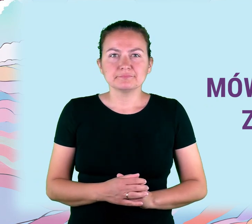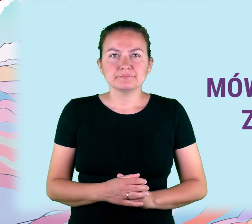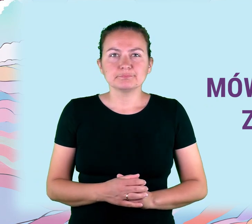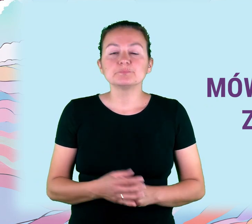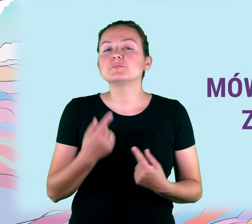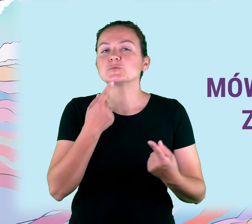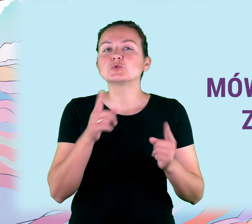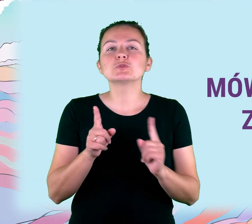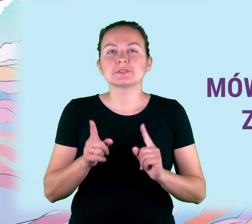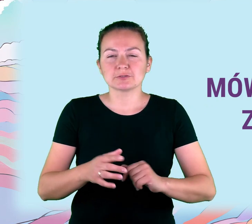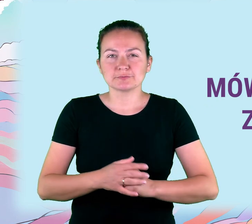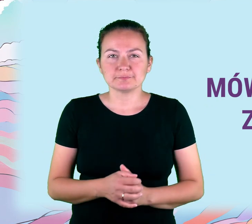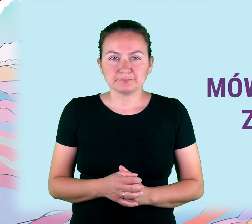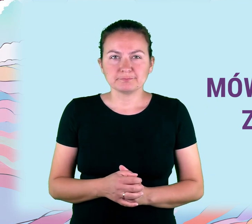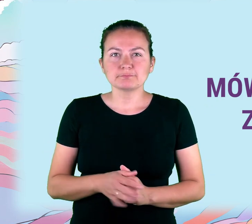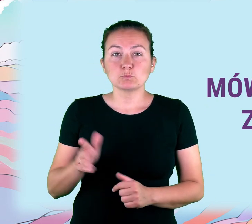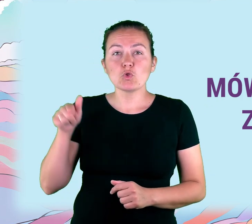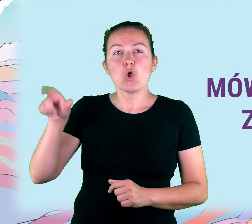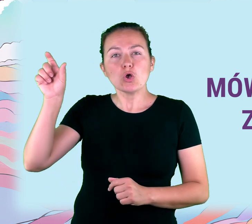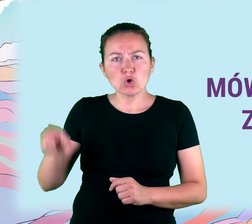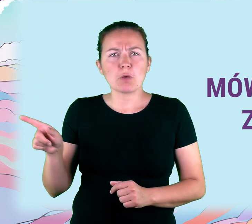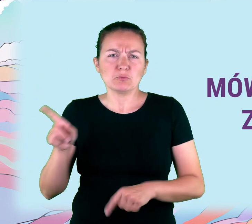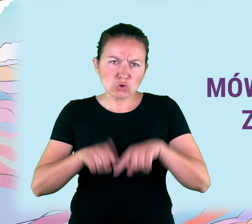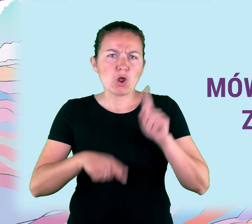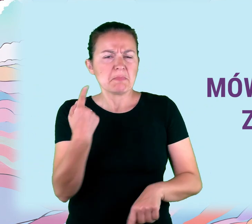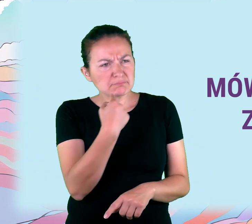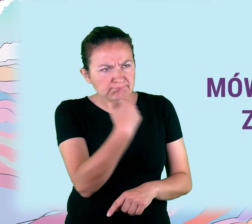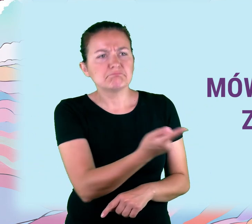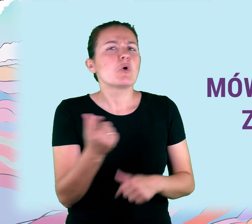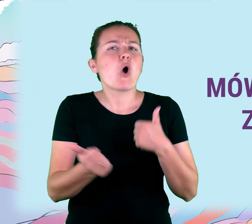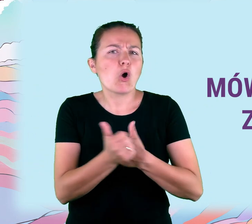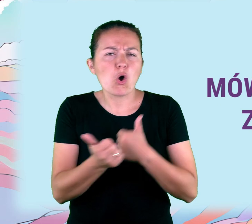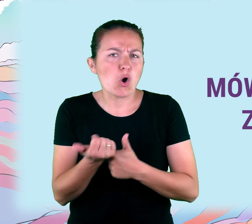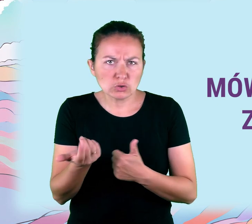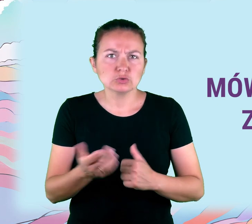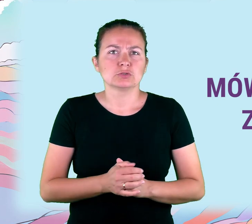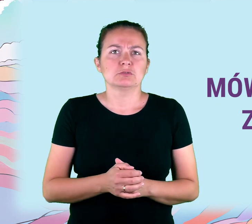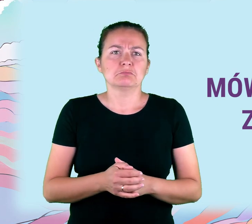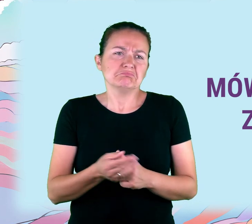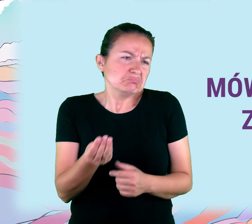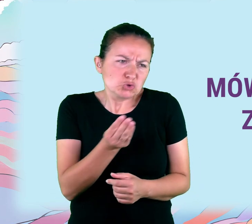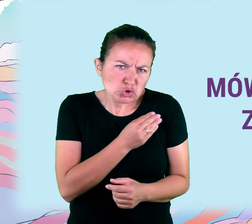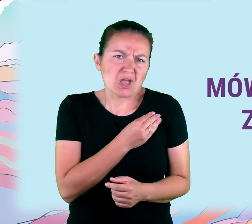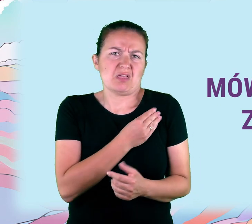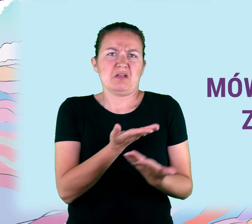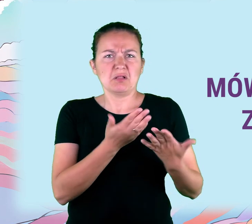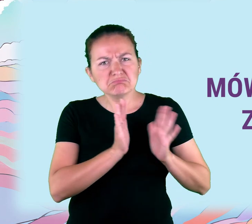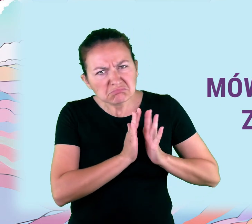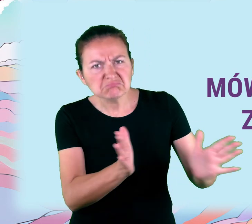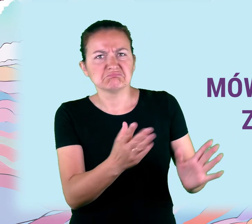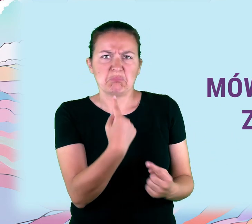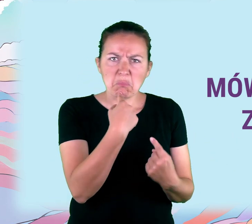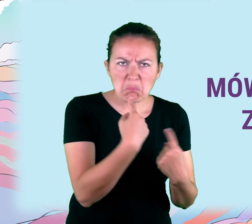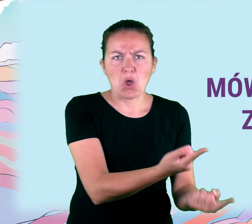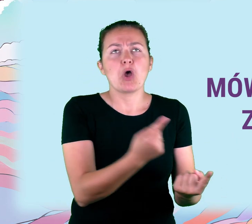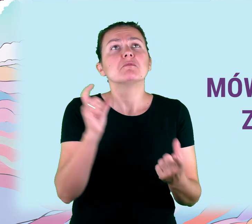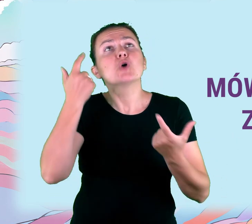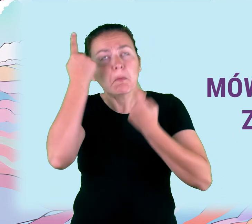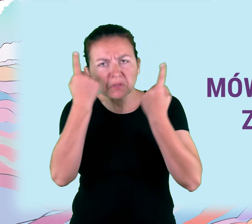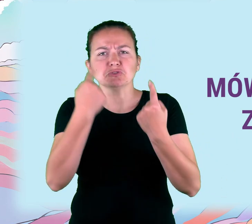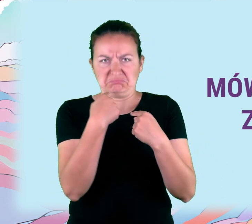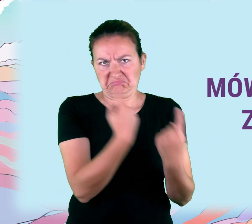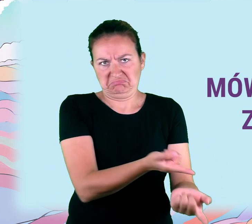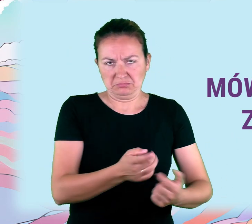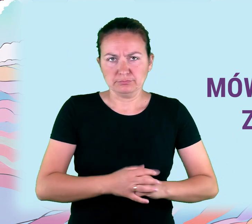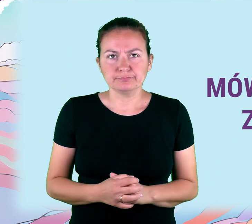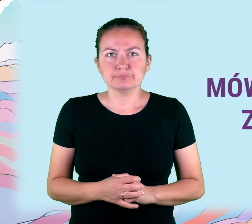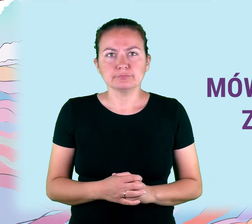Ktoś mówi, o co mu chodzi. Ktoś mówi szczerze i uczciwie. Mówi to, co myśli.